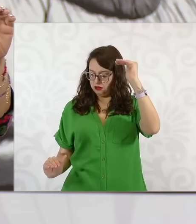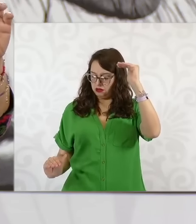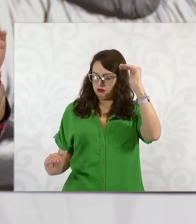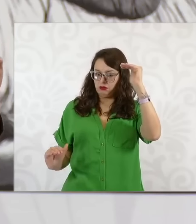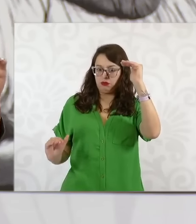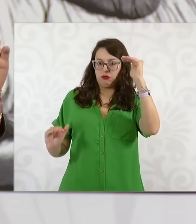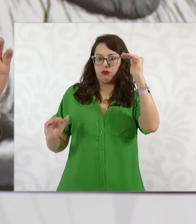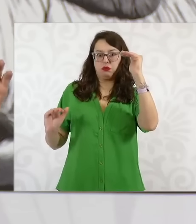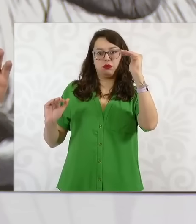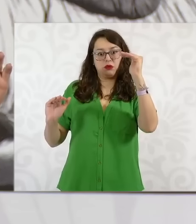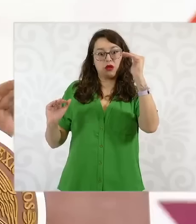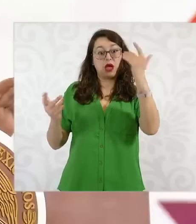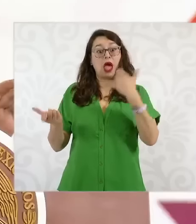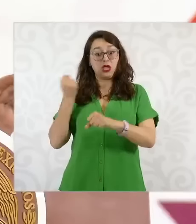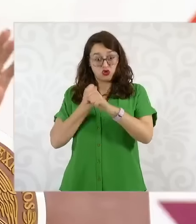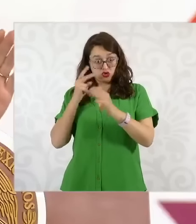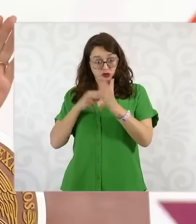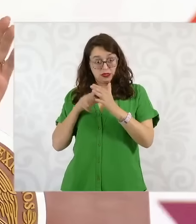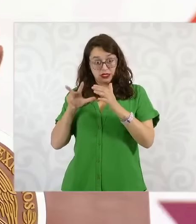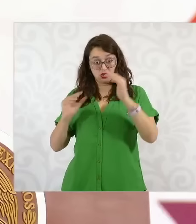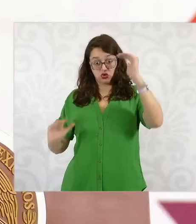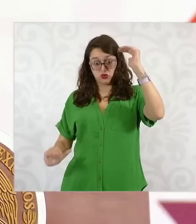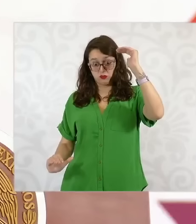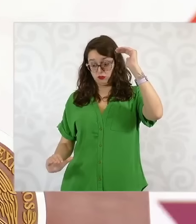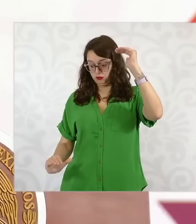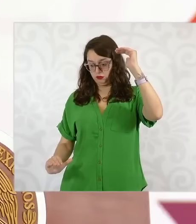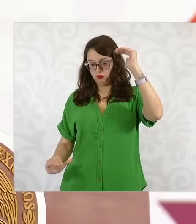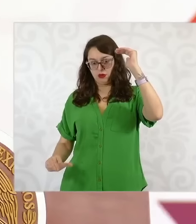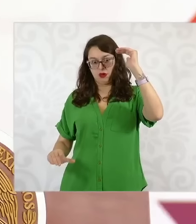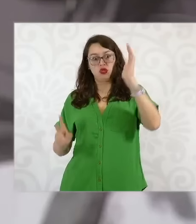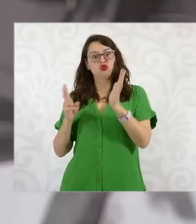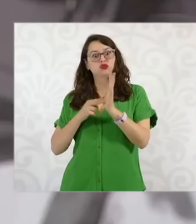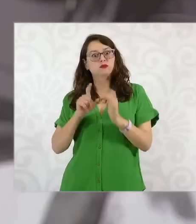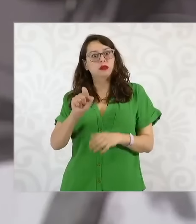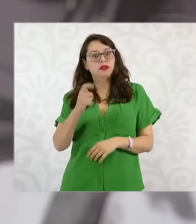era enorme en el 2018, en el 2024 se redujo. ¿Qué quiere decir eso?